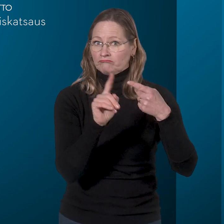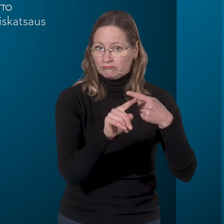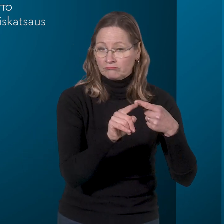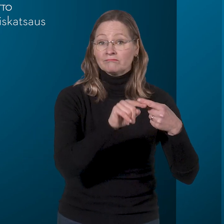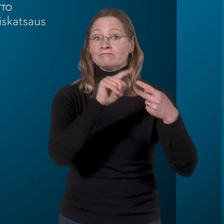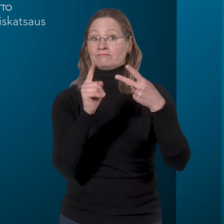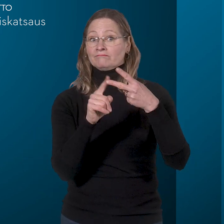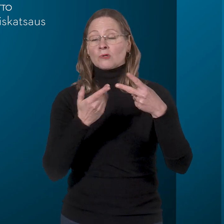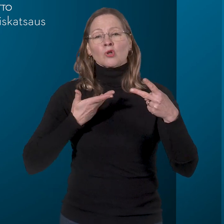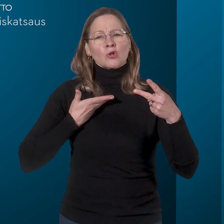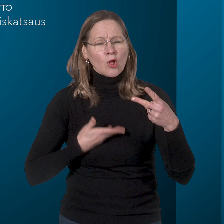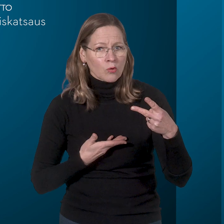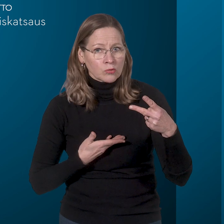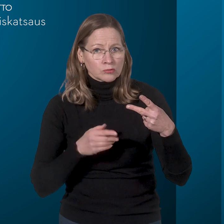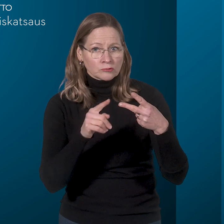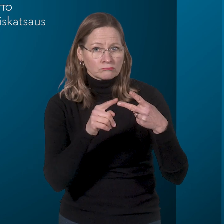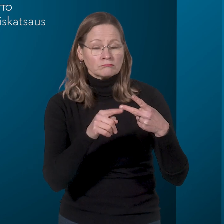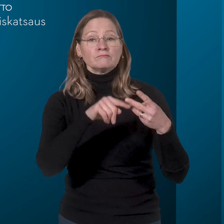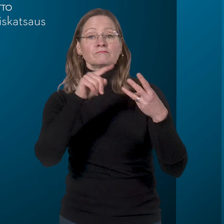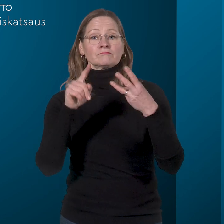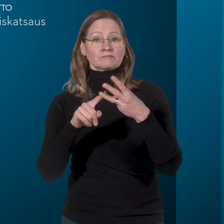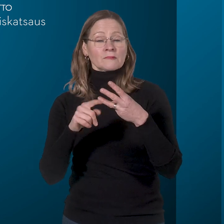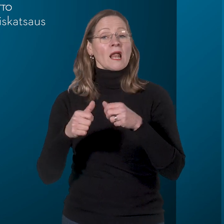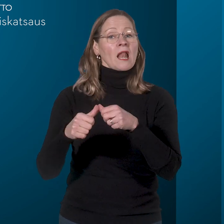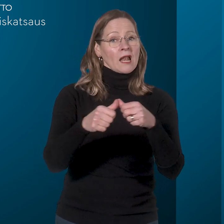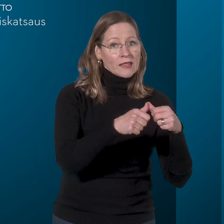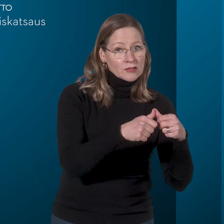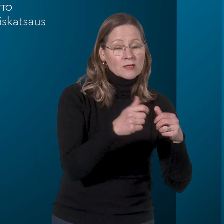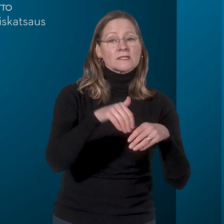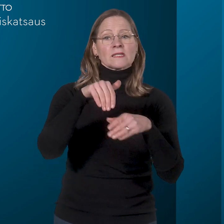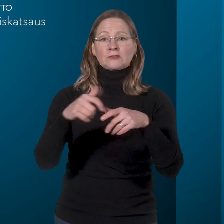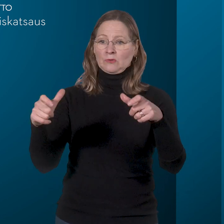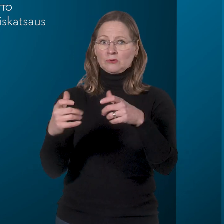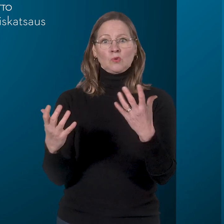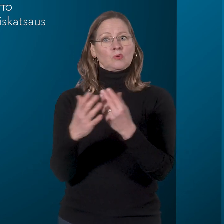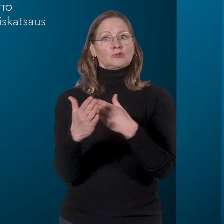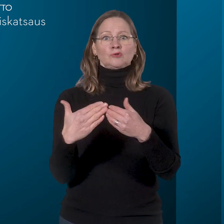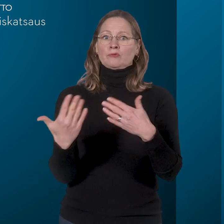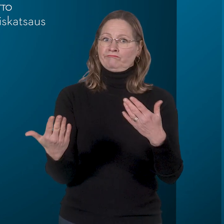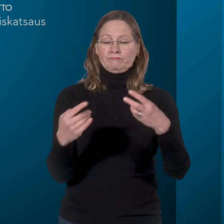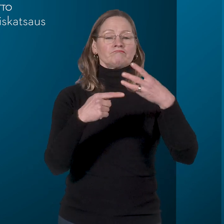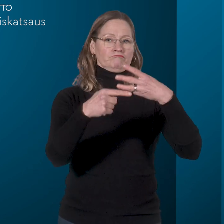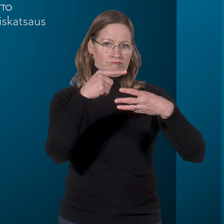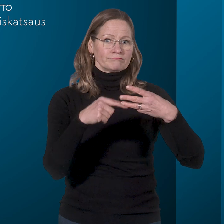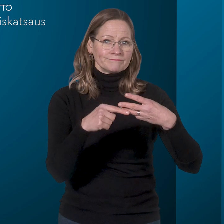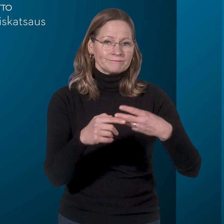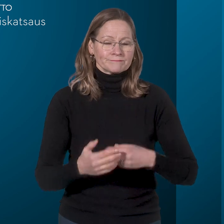köyhyys sekä liiton ja jäsenyhdistysten yhteistyö.